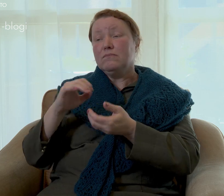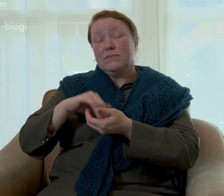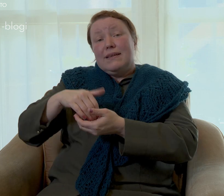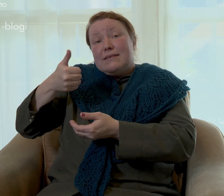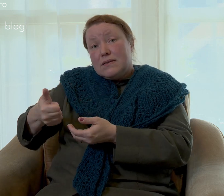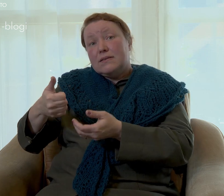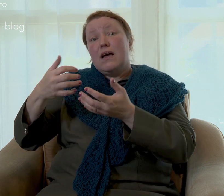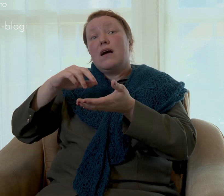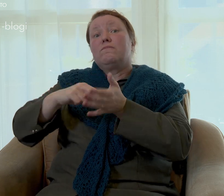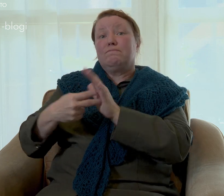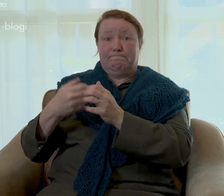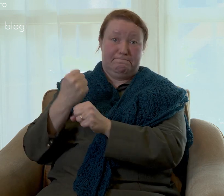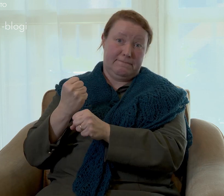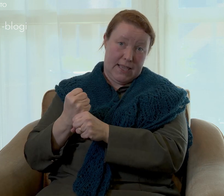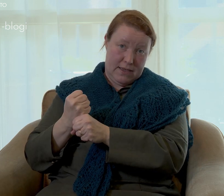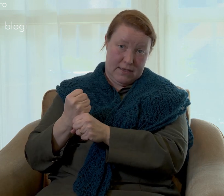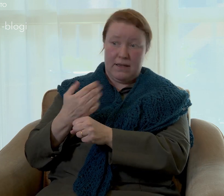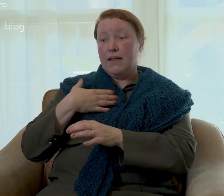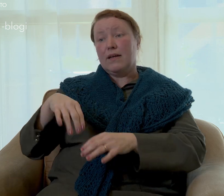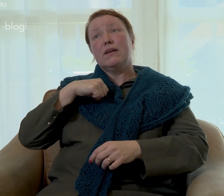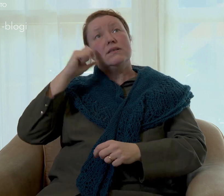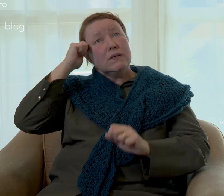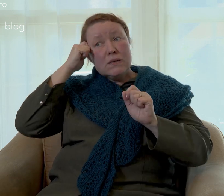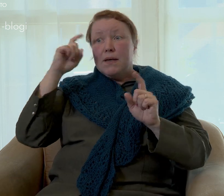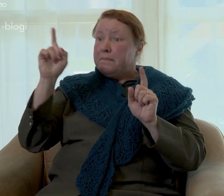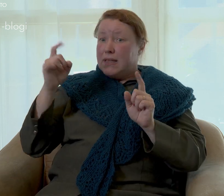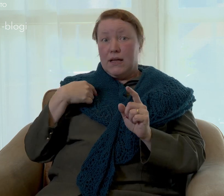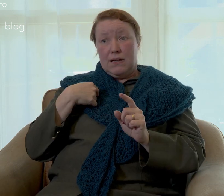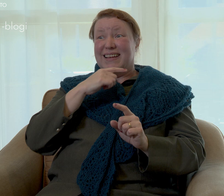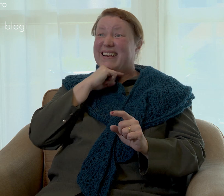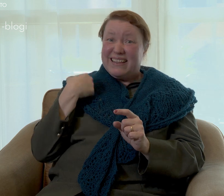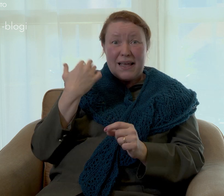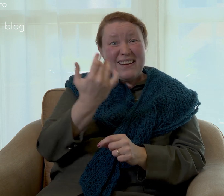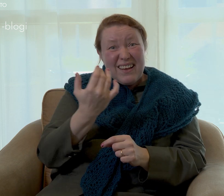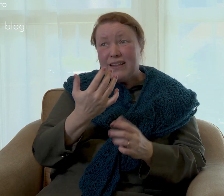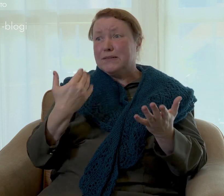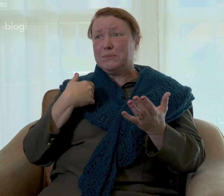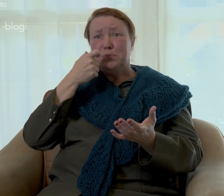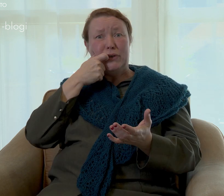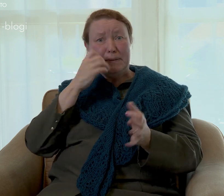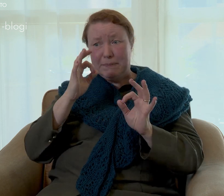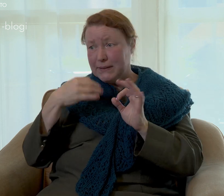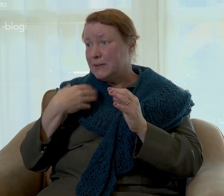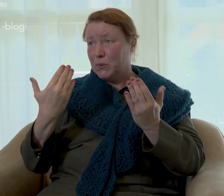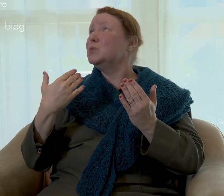Teknologia siis hoitaa nämä asiat, eikä meidän tarvitse stressata - datapakettimme riittävyydestä, puhelimemme mallista tai siitä, -